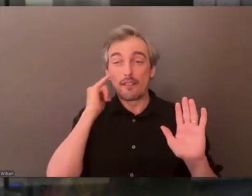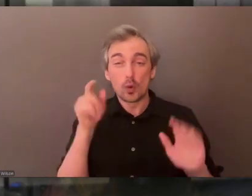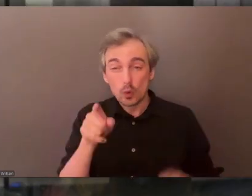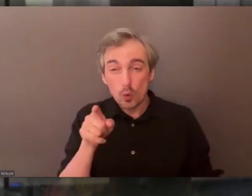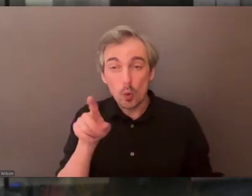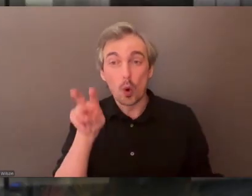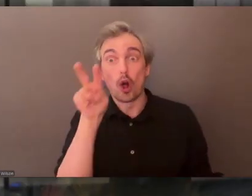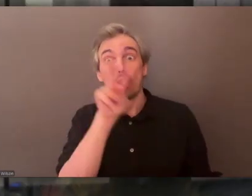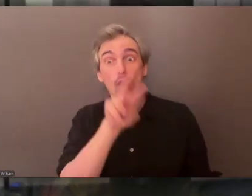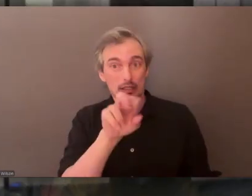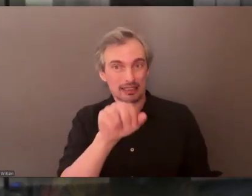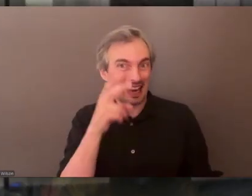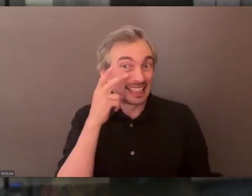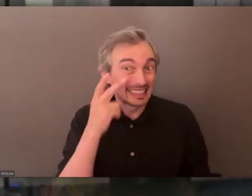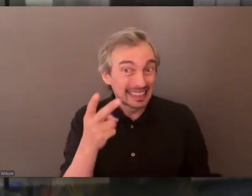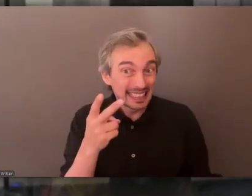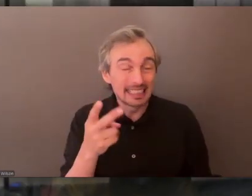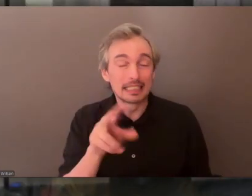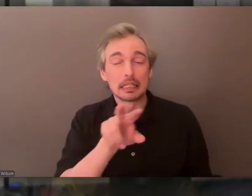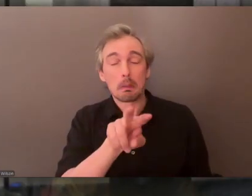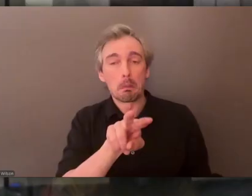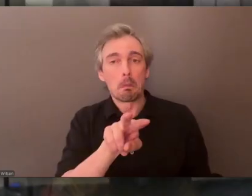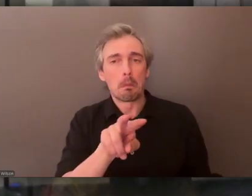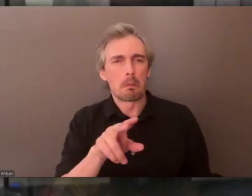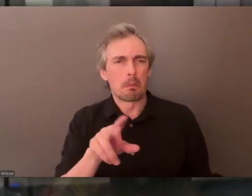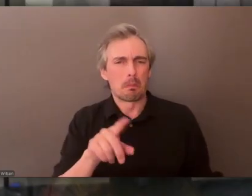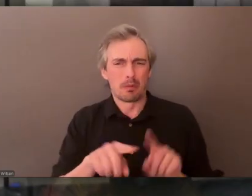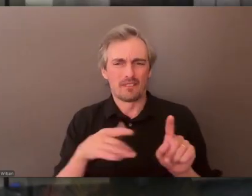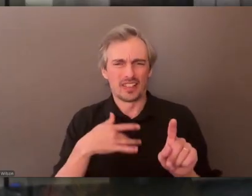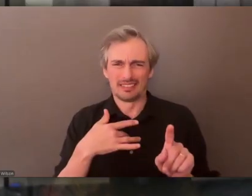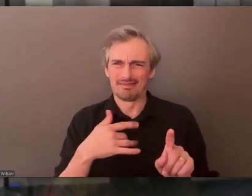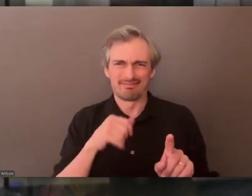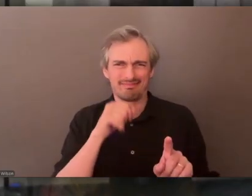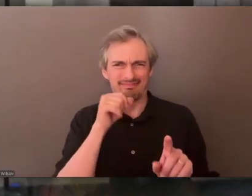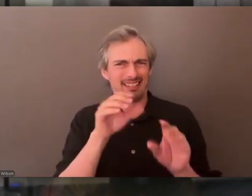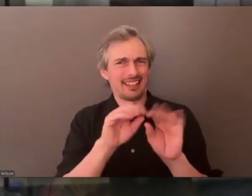めに必要な視力を持たない人にとっては、事実上理解不能かもしれません。